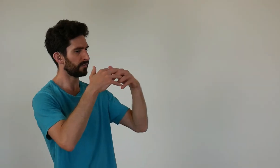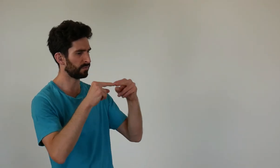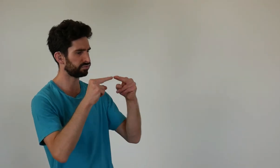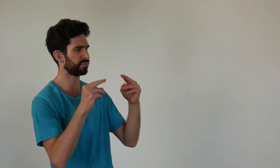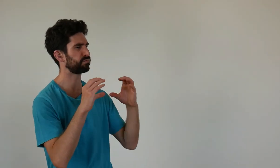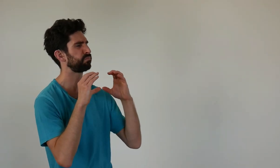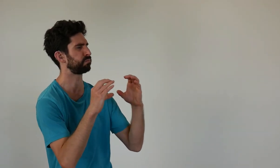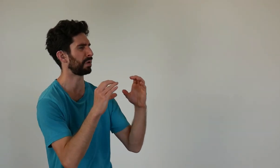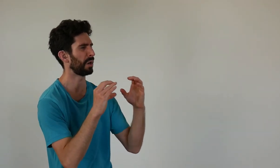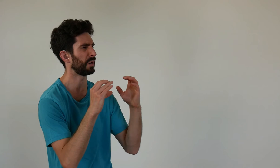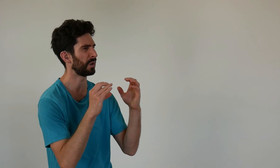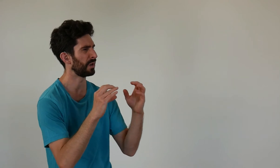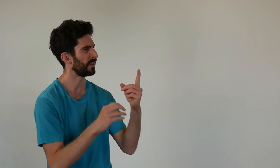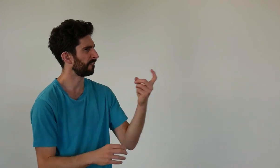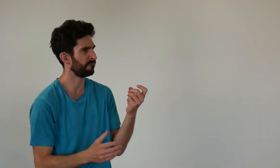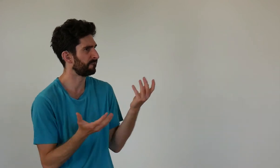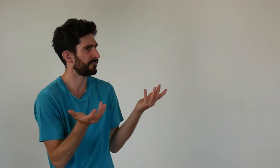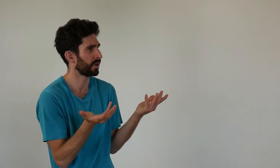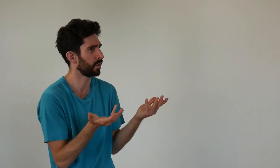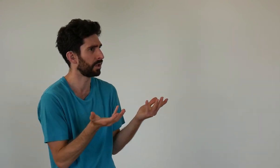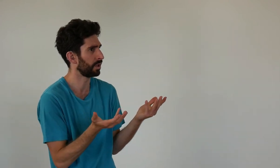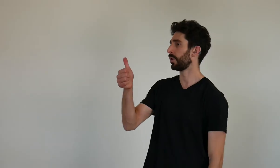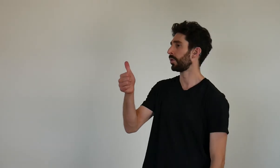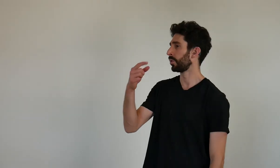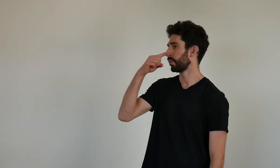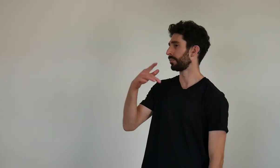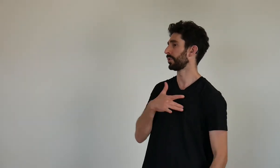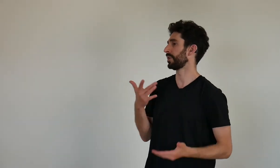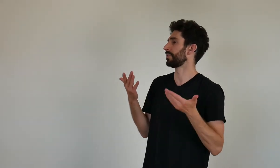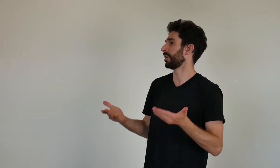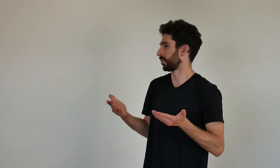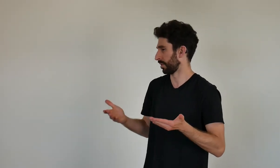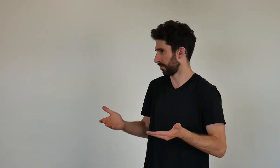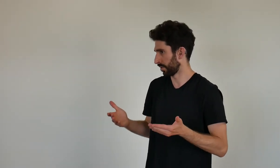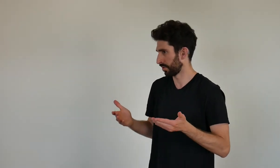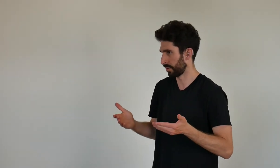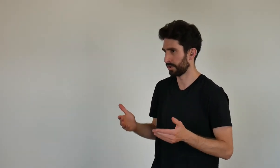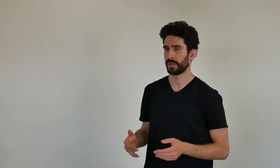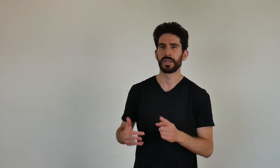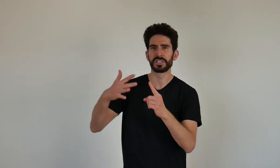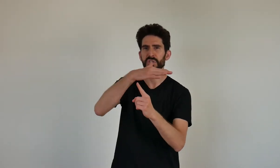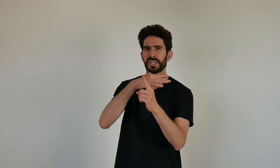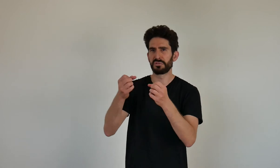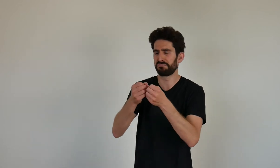D'où viendrait ce corps calleux plus épais ? L'hypothèse actuelle stipule que les gauchers vivent